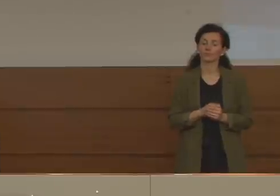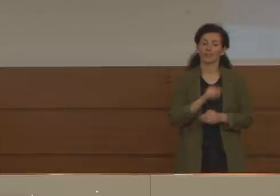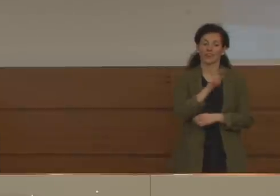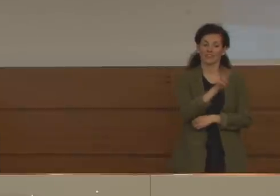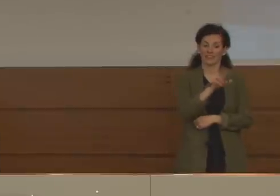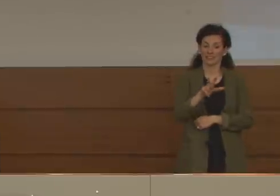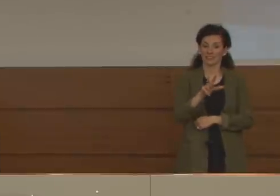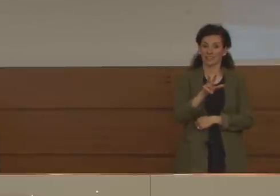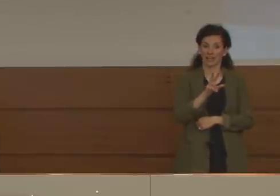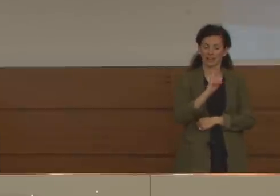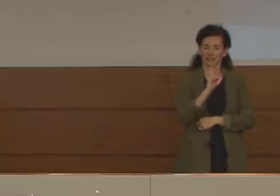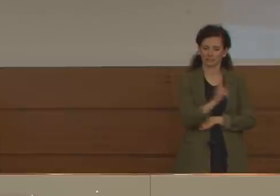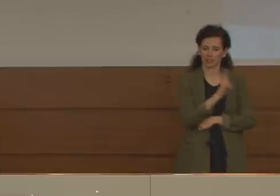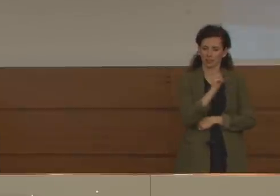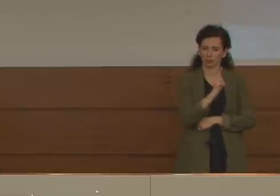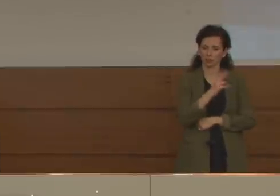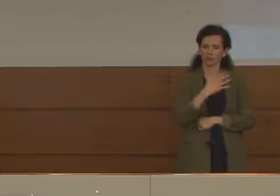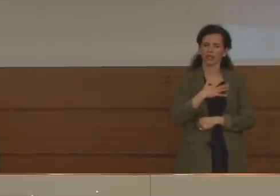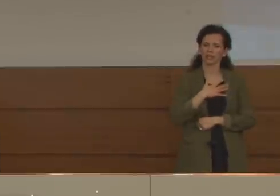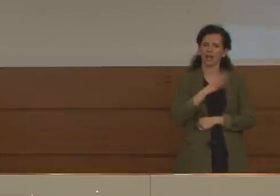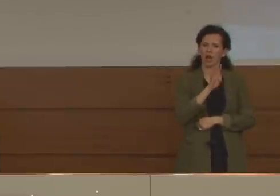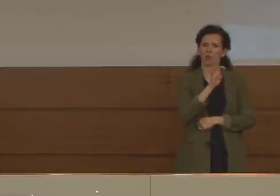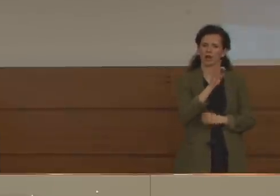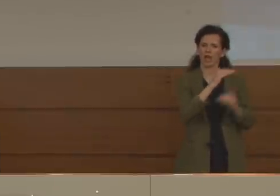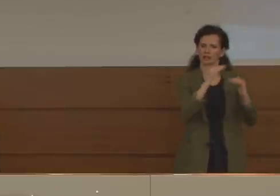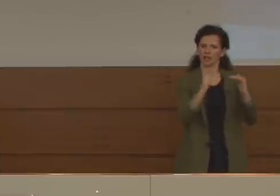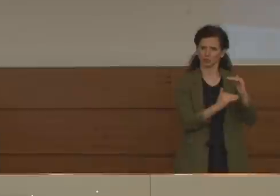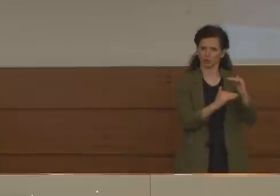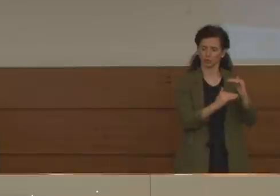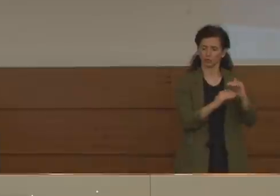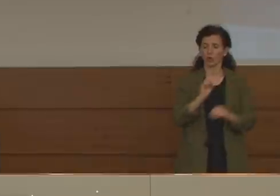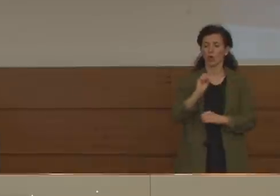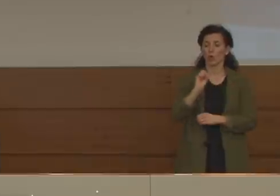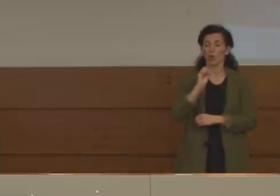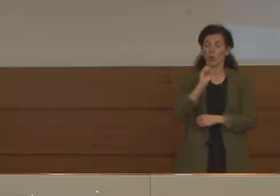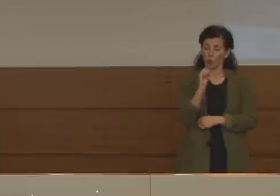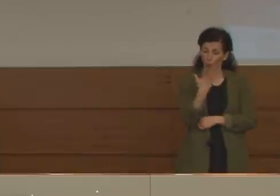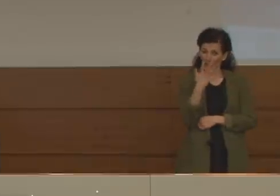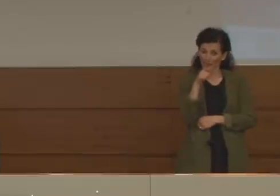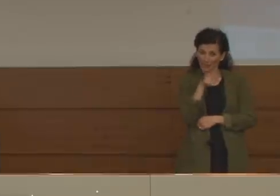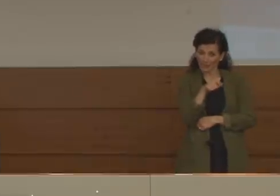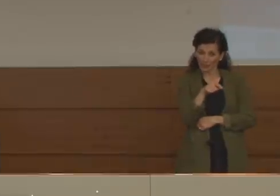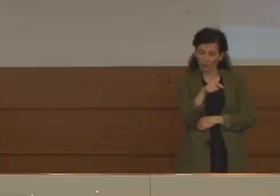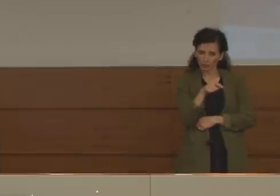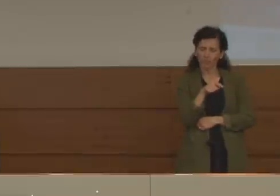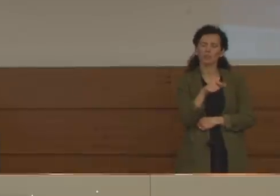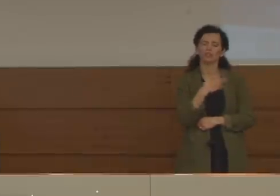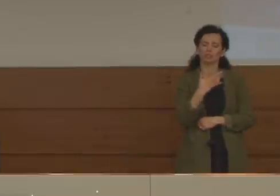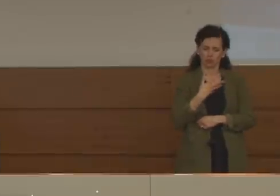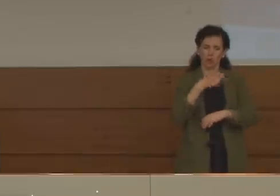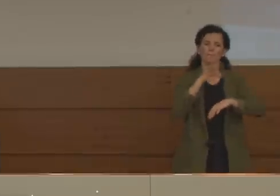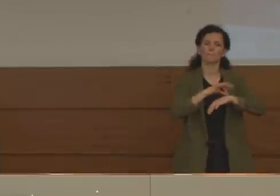sotto i 40 anni, 15 hannpo patologie associate, patologie importanti.